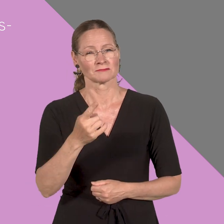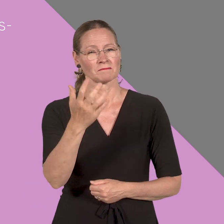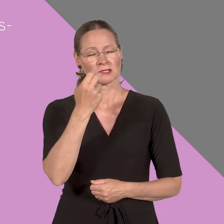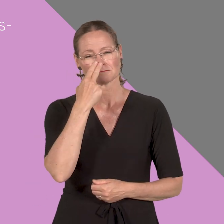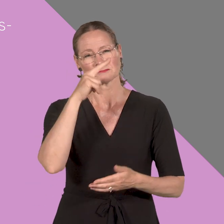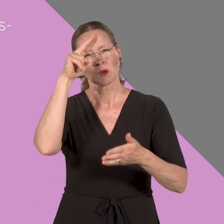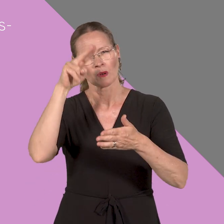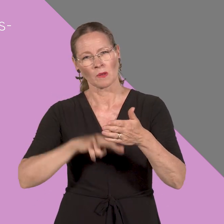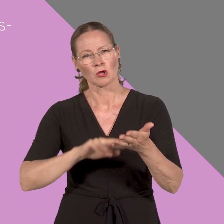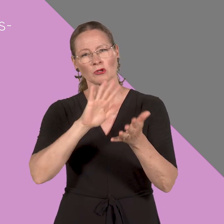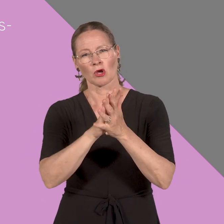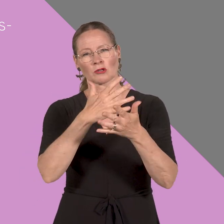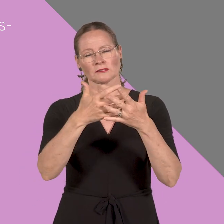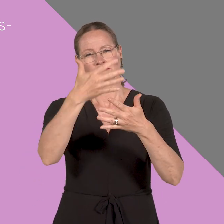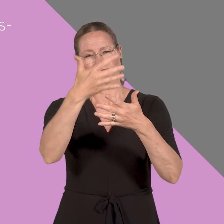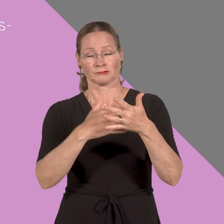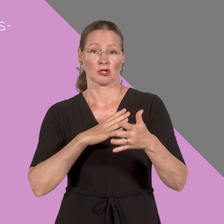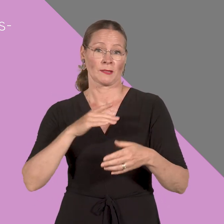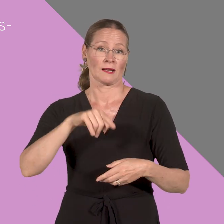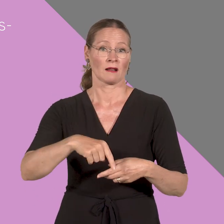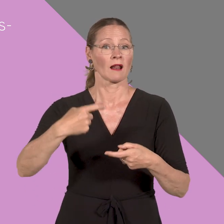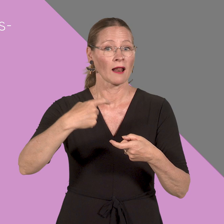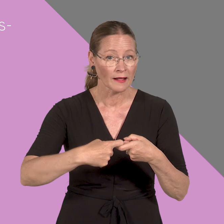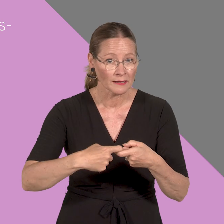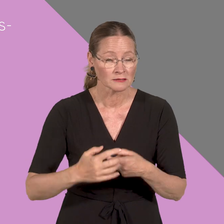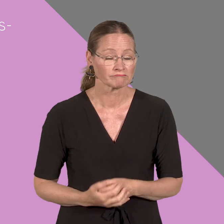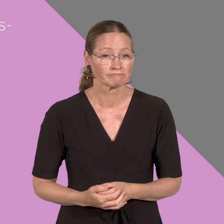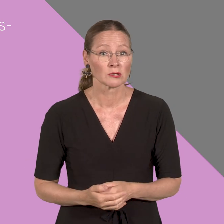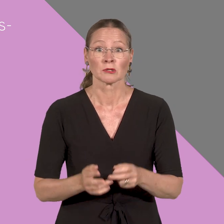Voit käydä lukemassa koko julkilausuman oheisen linkin takaa.